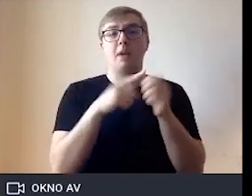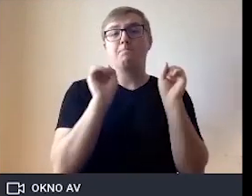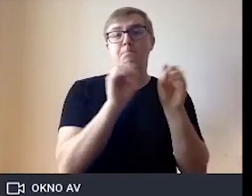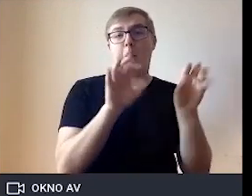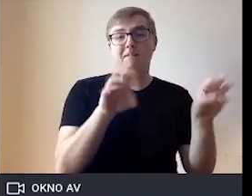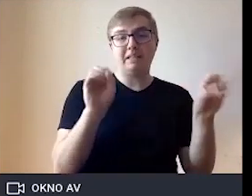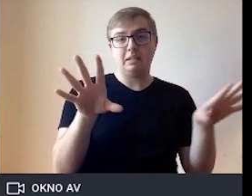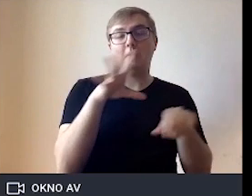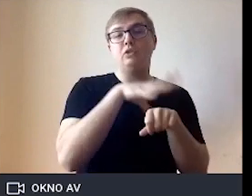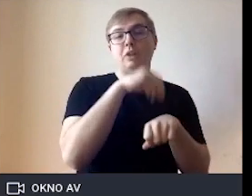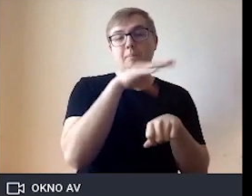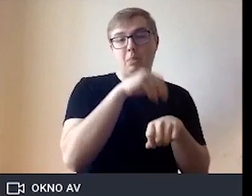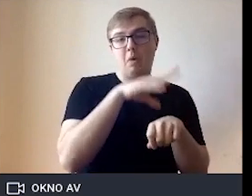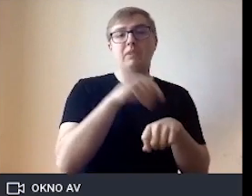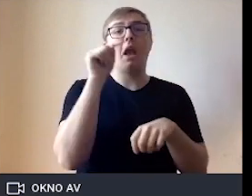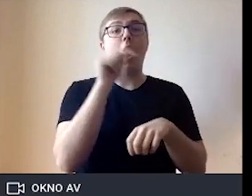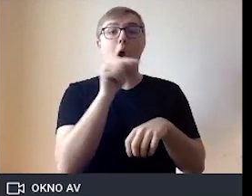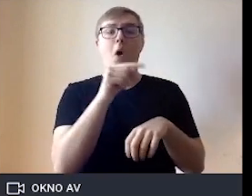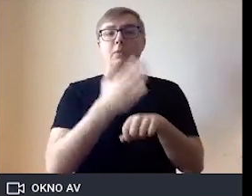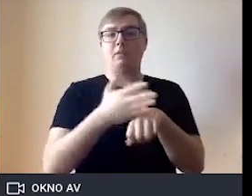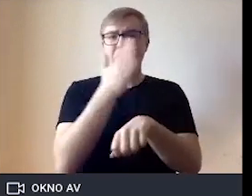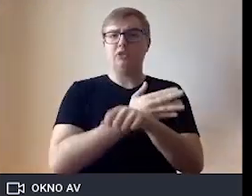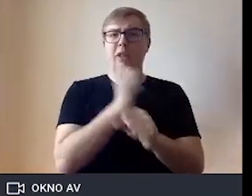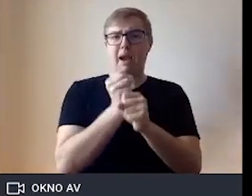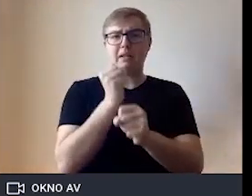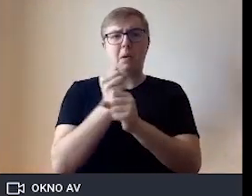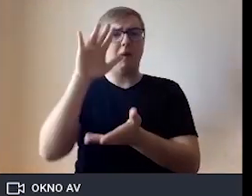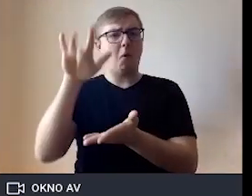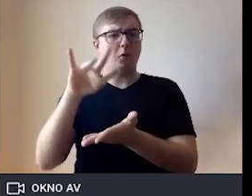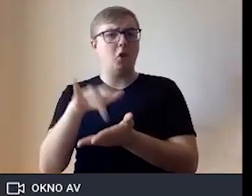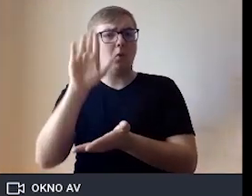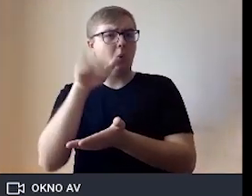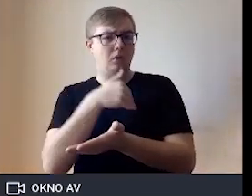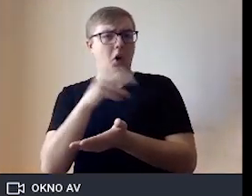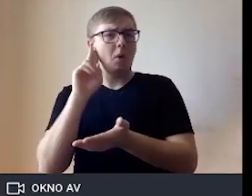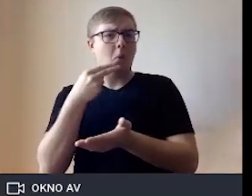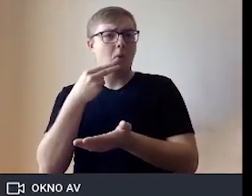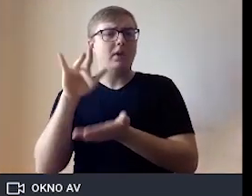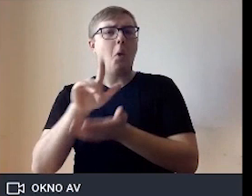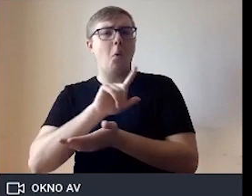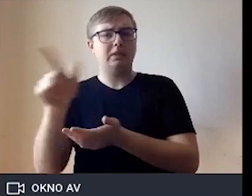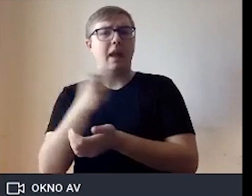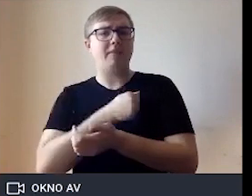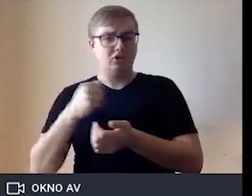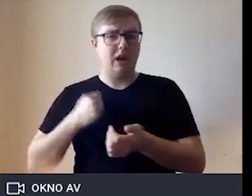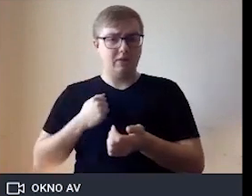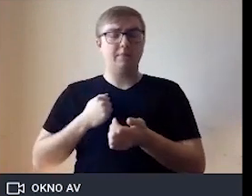Pierwszy link to wykład profesora Szczepankowskiego. On wcześniej pracował w Ośrodku Szkolno-Wychowawczym dla Głuchych w Warszawie, przy ul. Łuckiej.